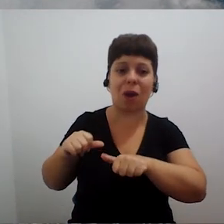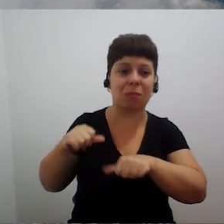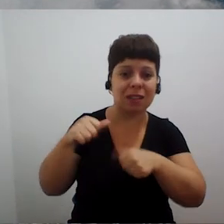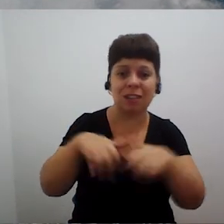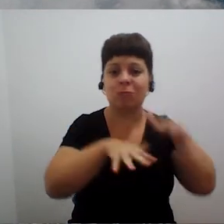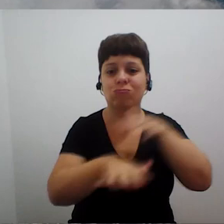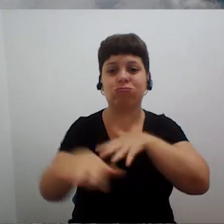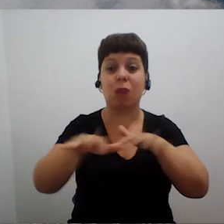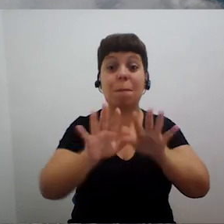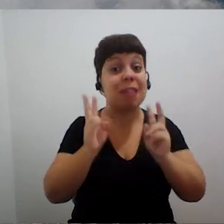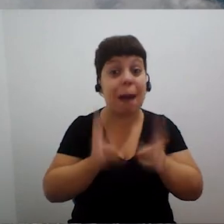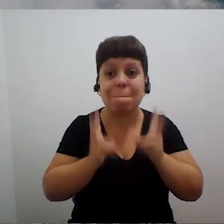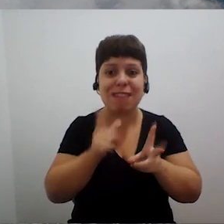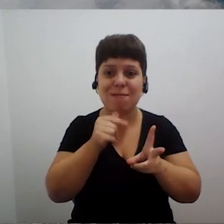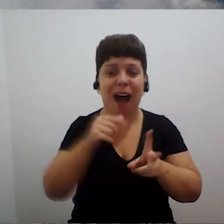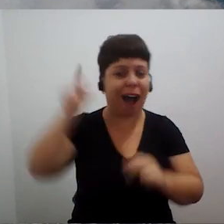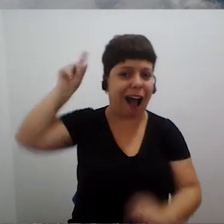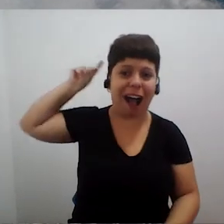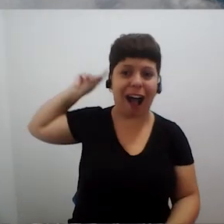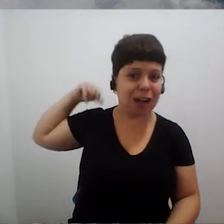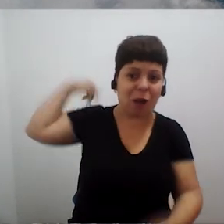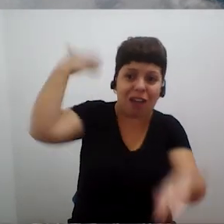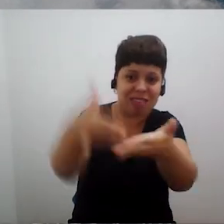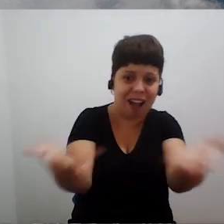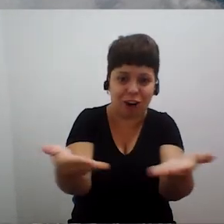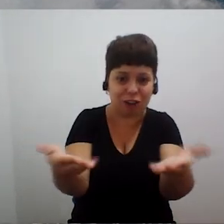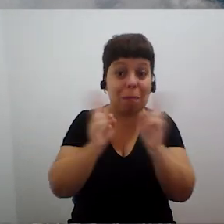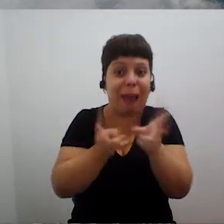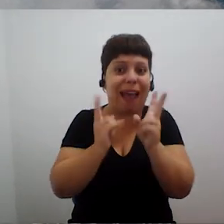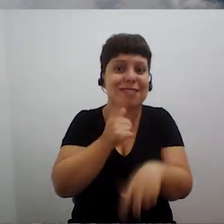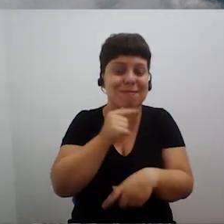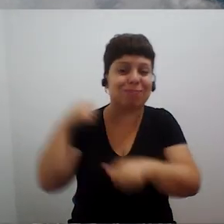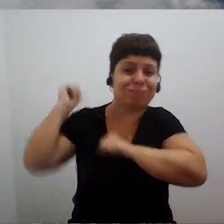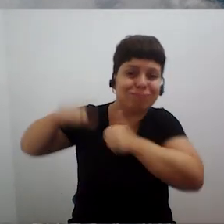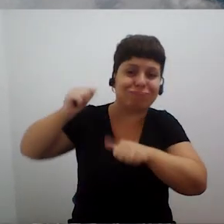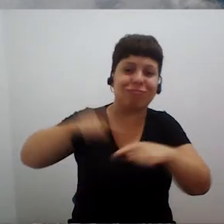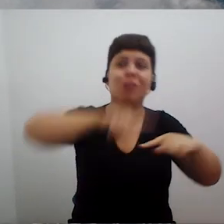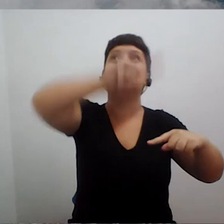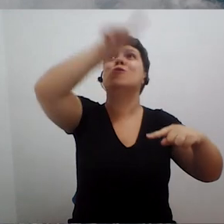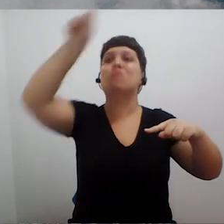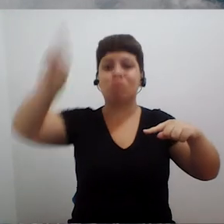vai ela se move, mas é a mesma água que tá ali né então eu acho que isso traz um simbolismo muito